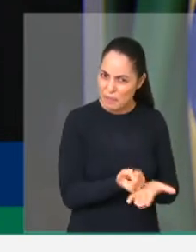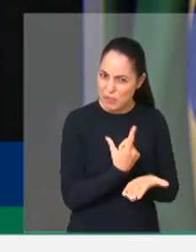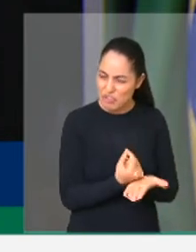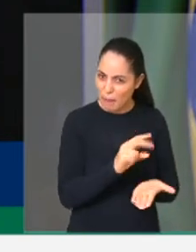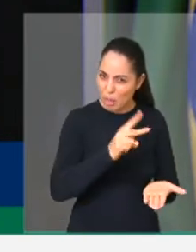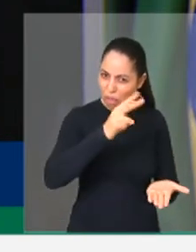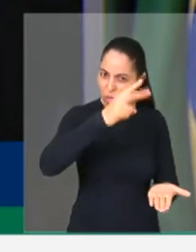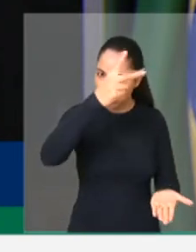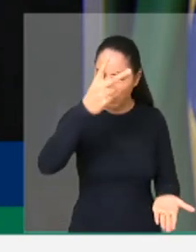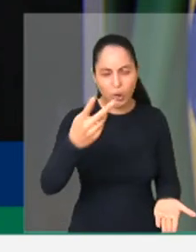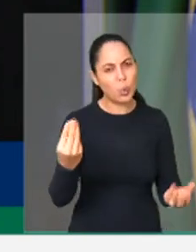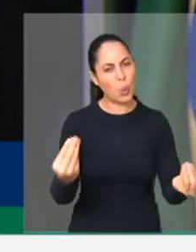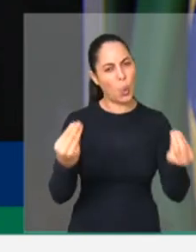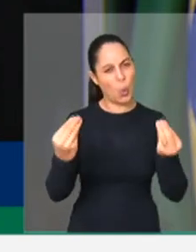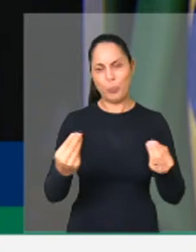AUMENTO DE MEDICAMENTOS DURANTE A PANDEMIA... É